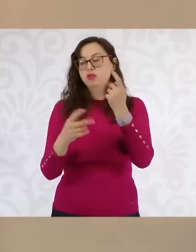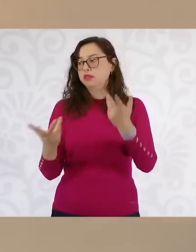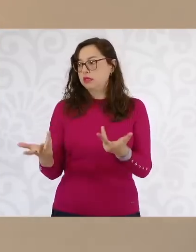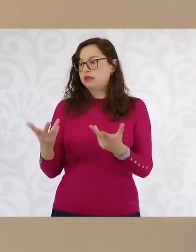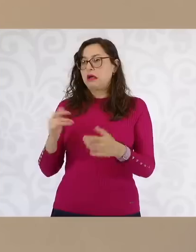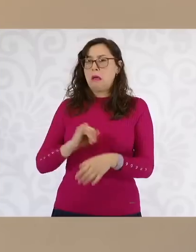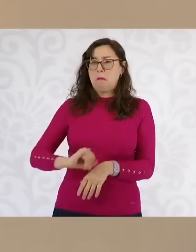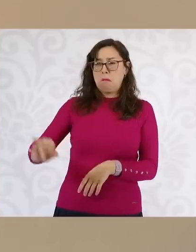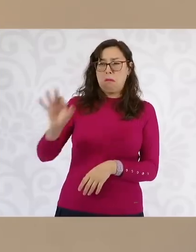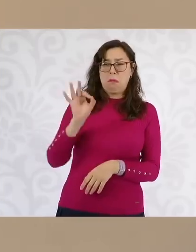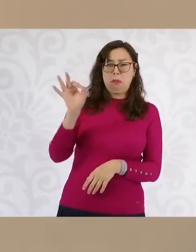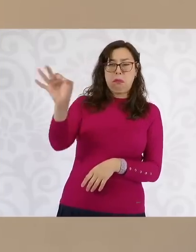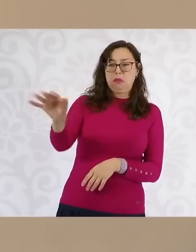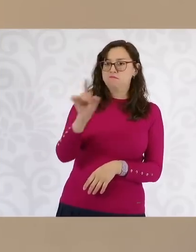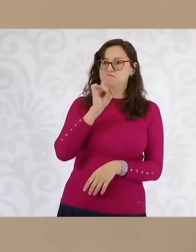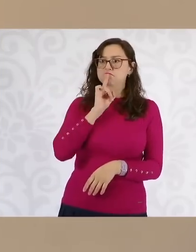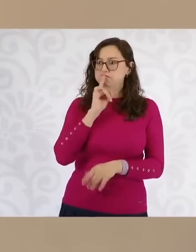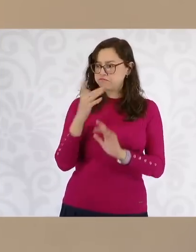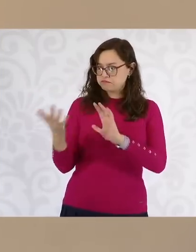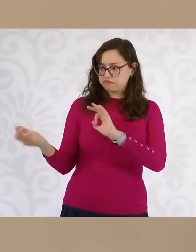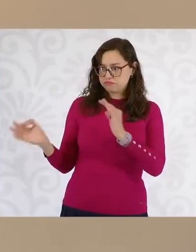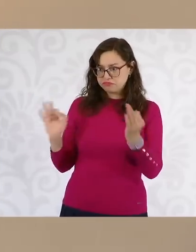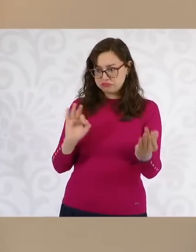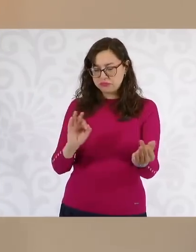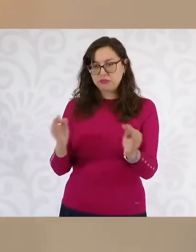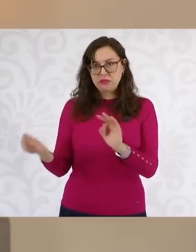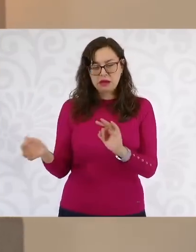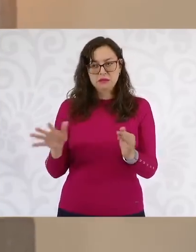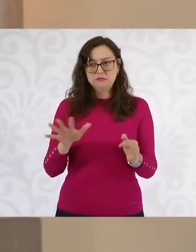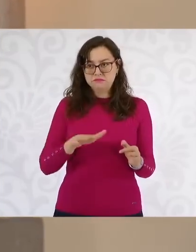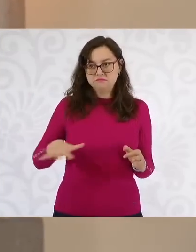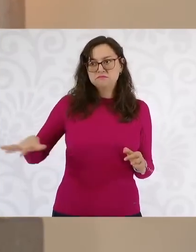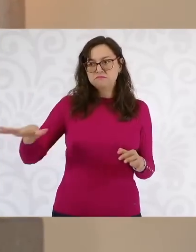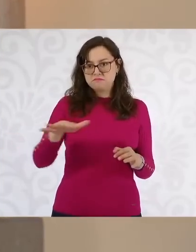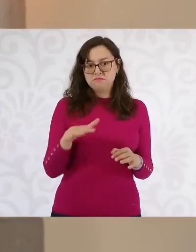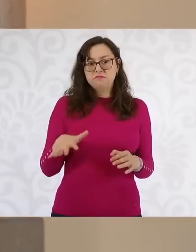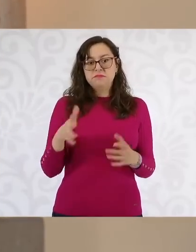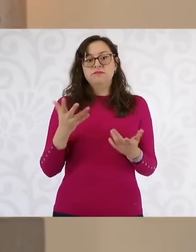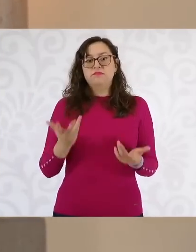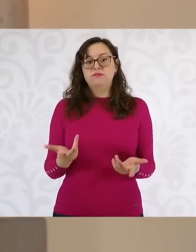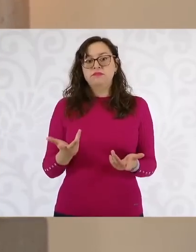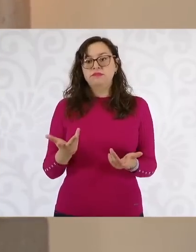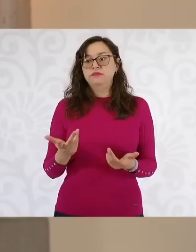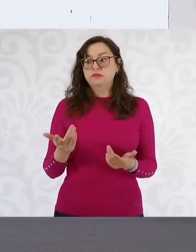de manera urbana o periurbana y también que no se encuentren en una condición de riesgo